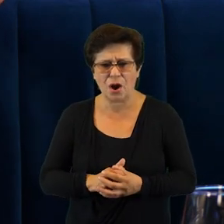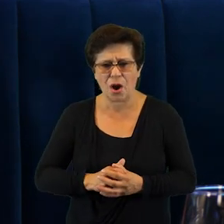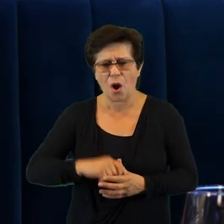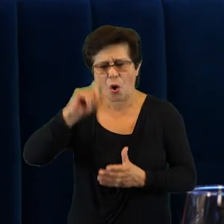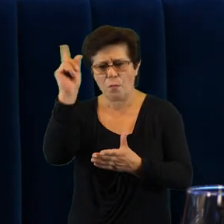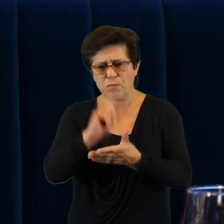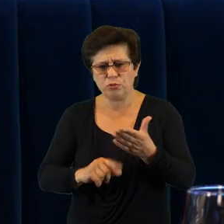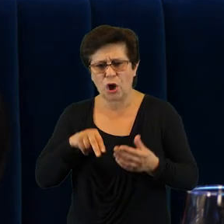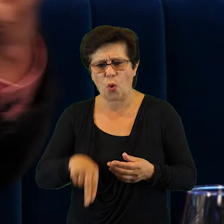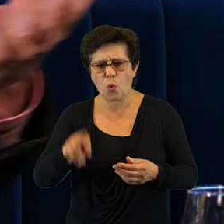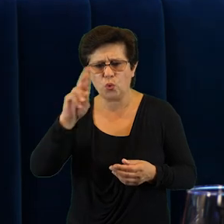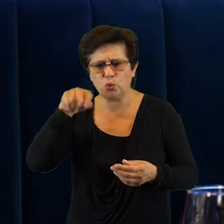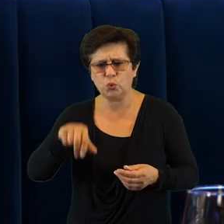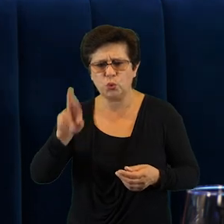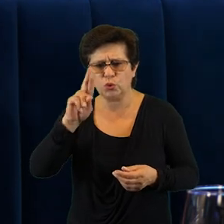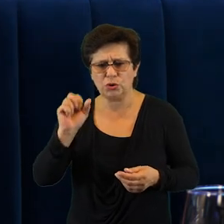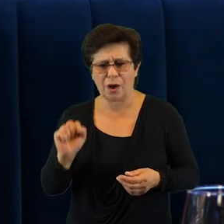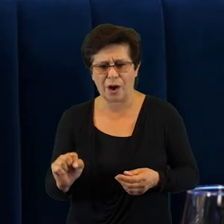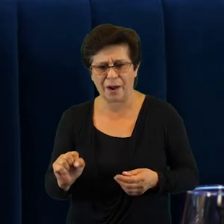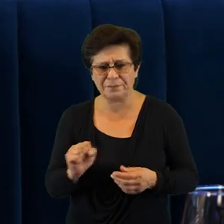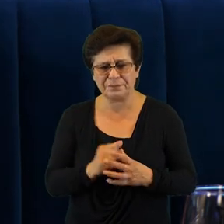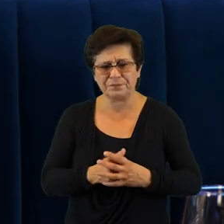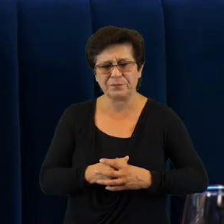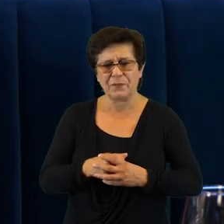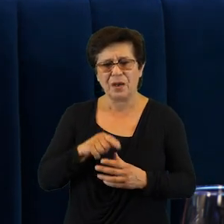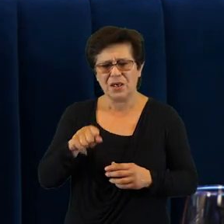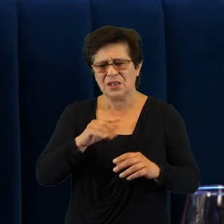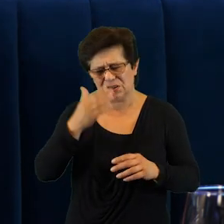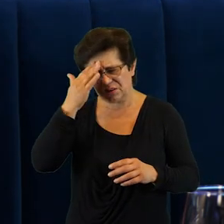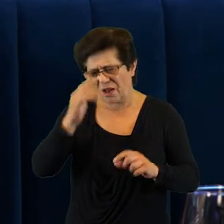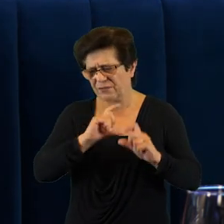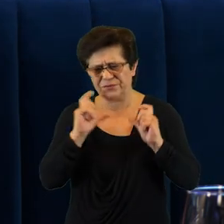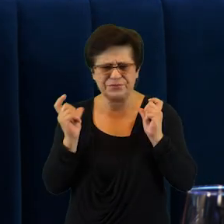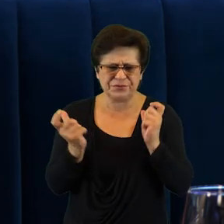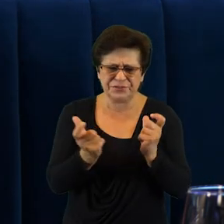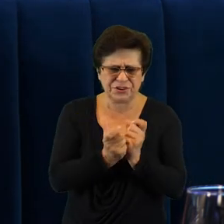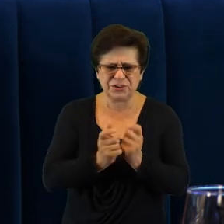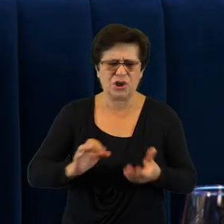I otóż ten Żużu, ten wszystkim znany aktor, który znał wszystkie środowiska, i uniwersyteckie, i artystyczne,